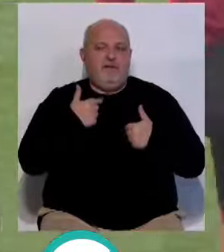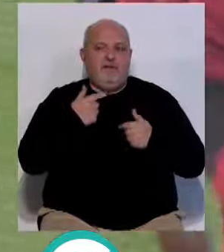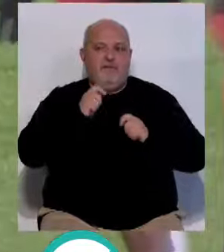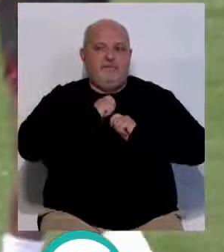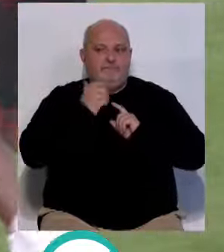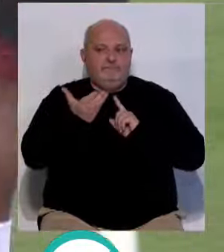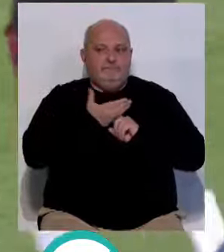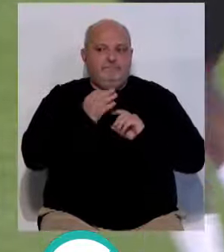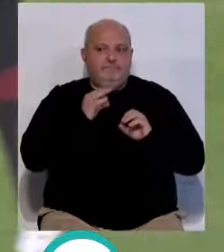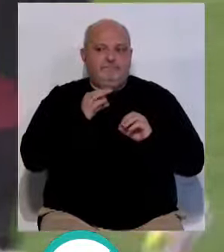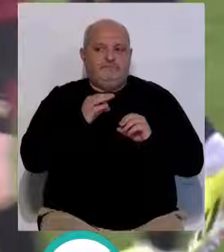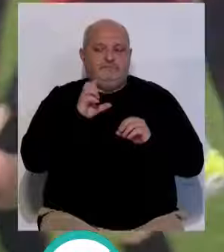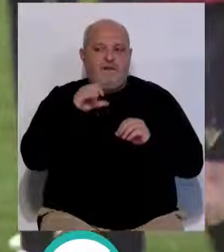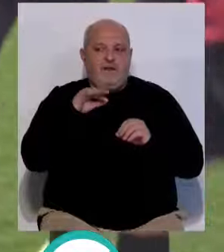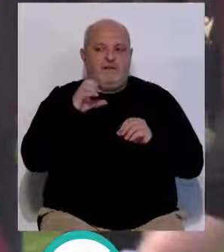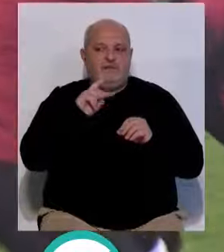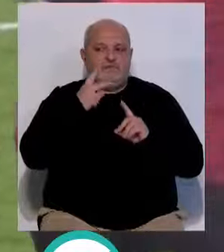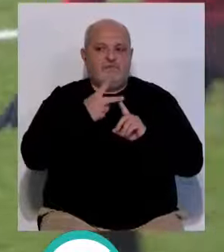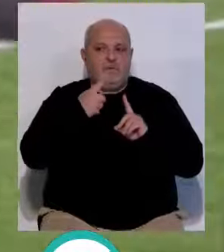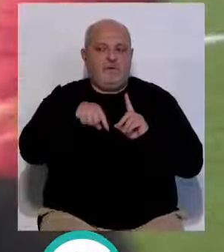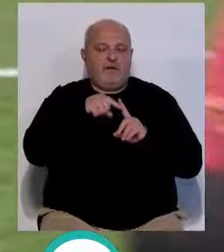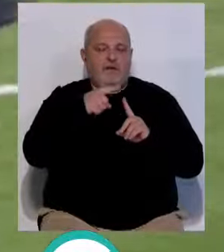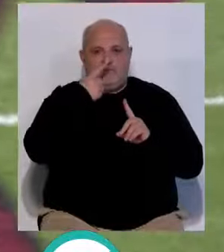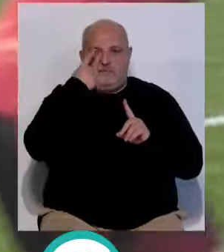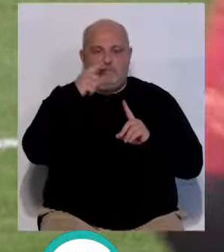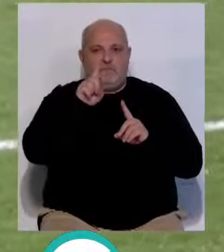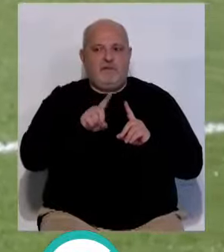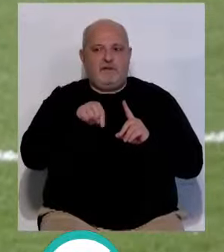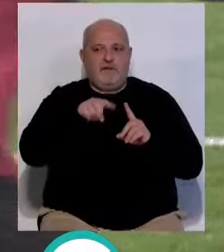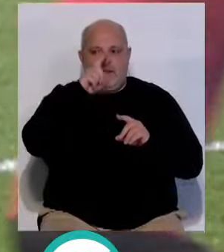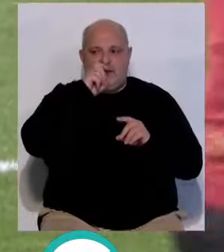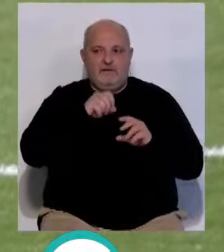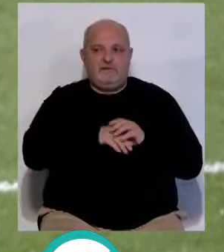pero es que el Escalante de la segunda vuelta del año pasado y el de la primera de esta parece no